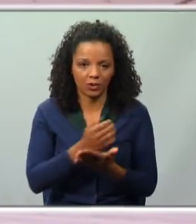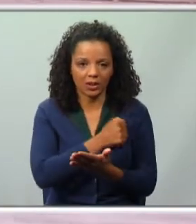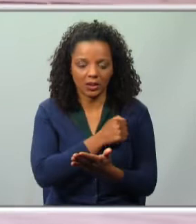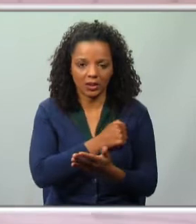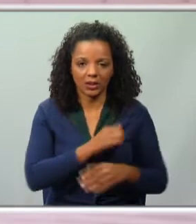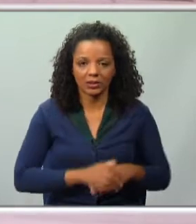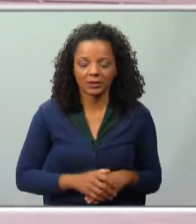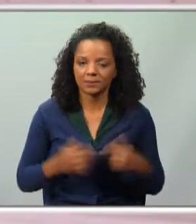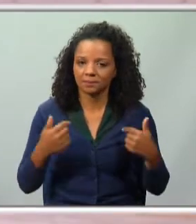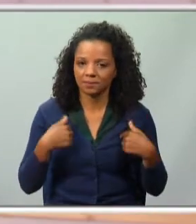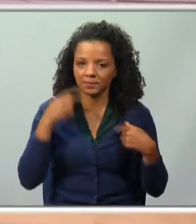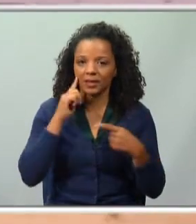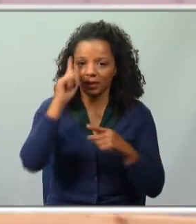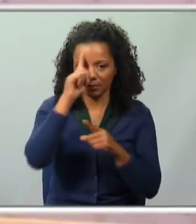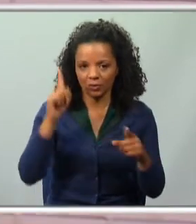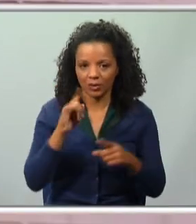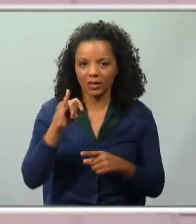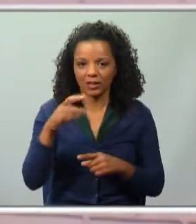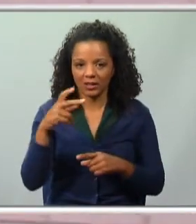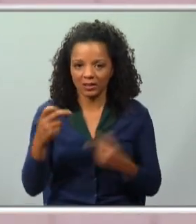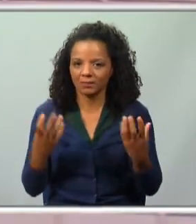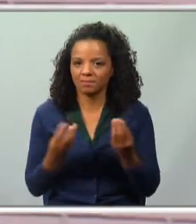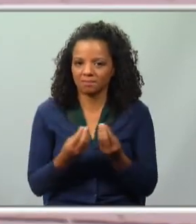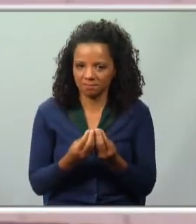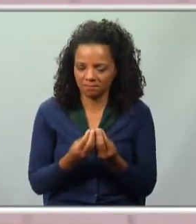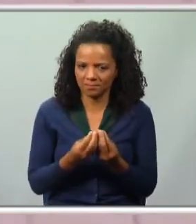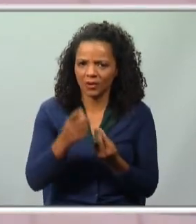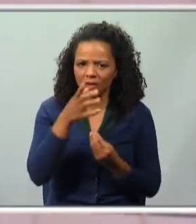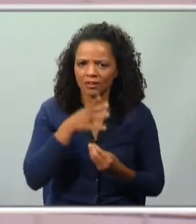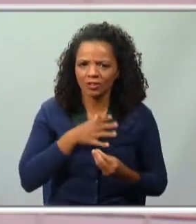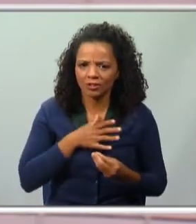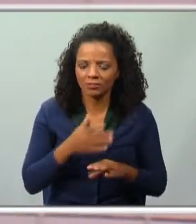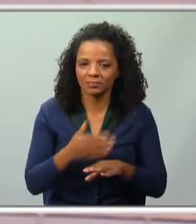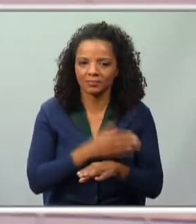casa eu sou a professora Iza e vou estar acompanhar diz-me antes de iniciarmos 回家我是伊莎老師，我會在我們開始之前告訴我